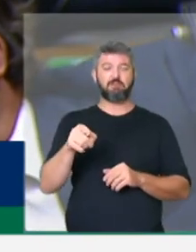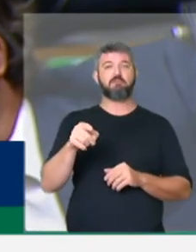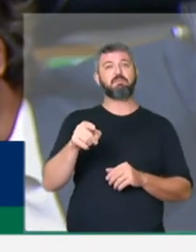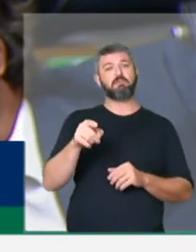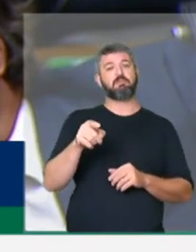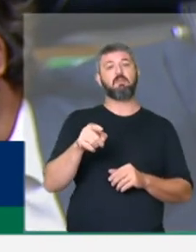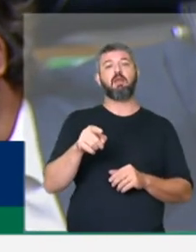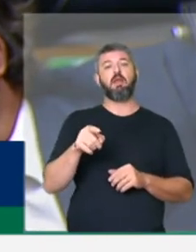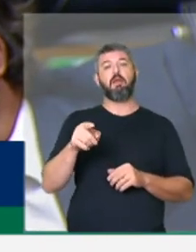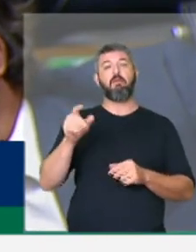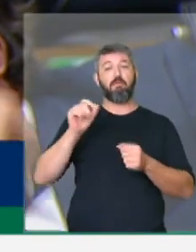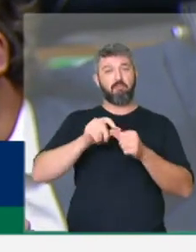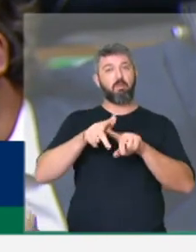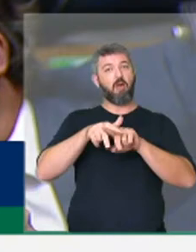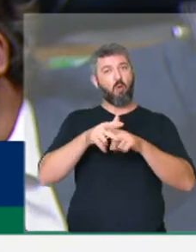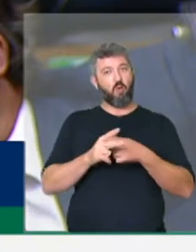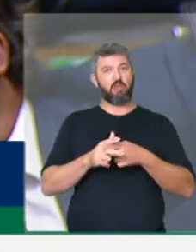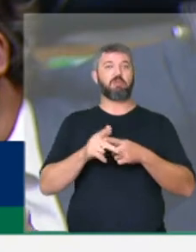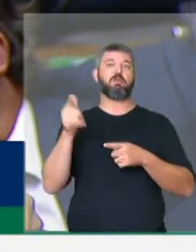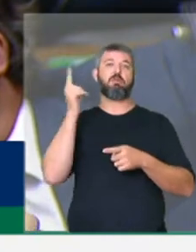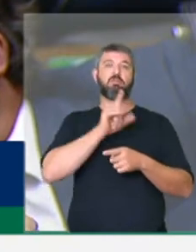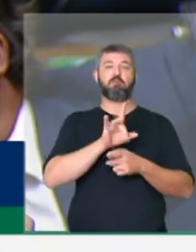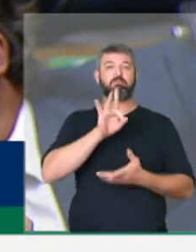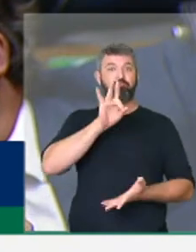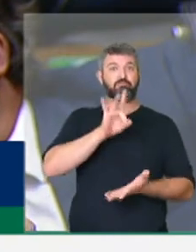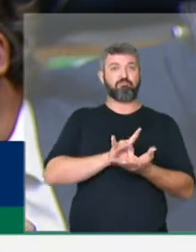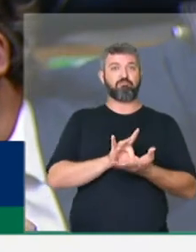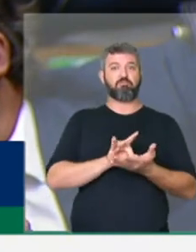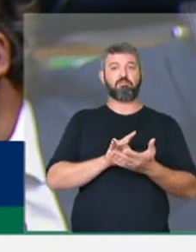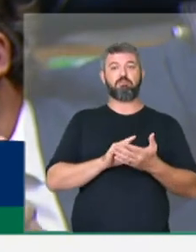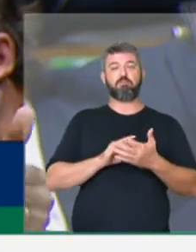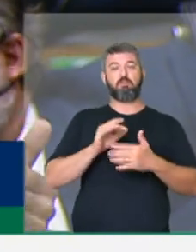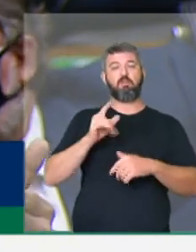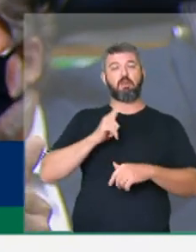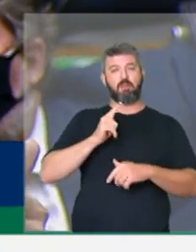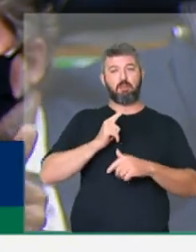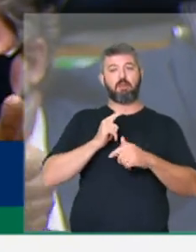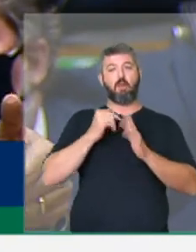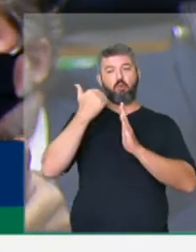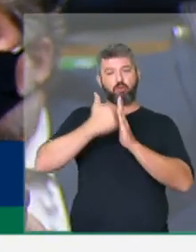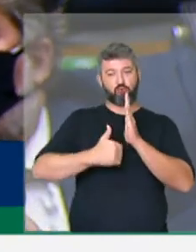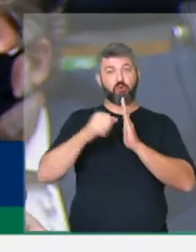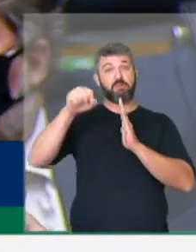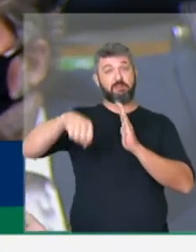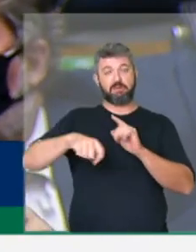UM INSTRUMENTO DE DESENVOLVIMENTO REGIONAL. POR E DA AMAZÔNIA VIVOS. EM CONDIÇÕES DE CONTINUAR SENDO ISSO O VOTO É SIM. -- [DEPUTADO]: SENHOR